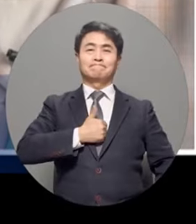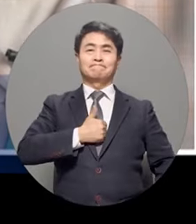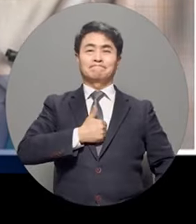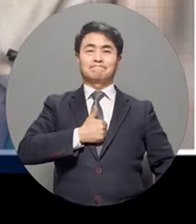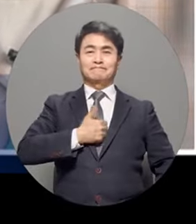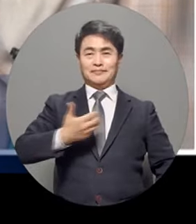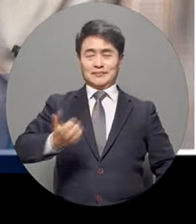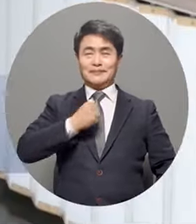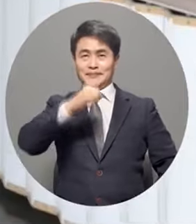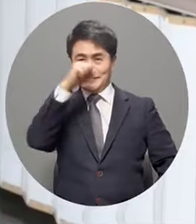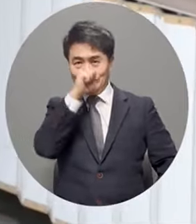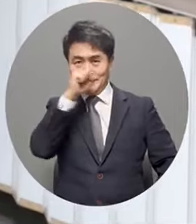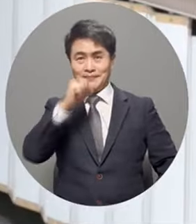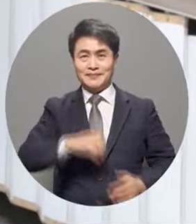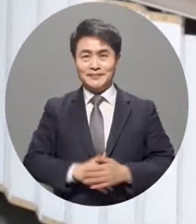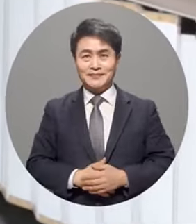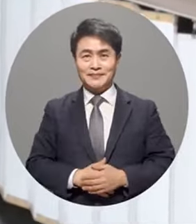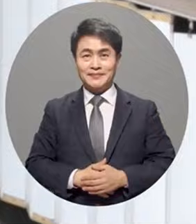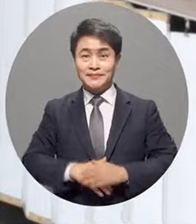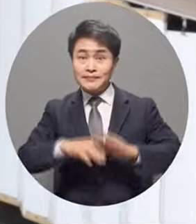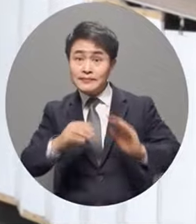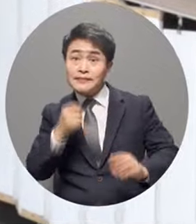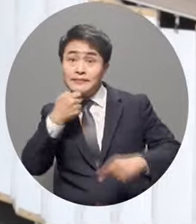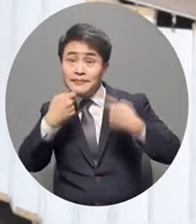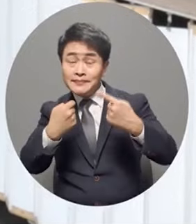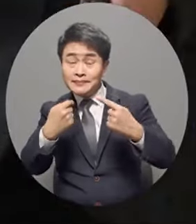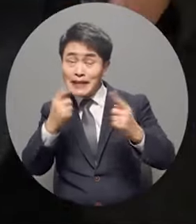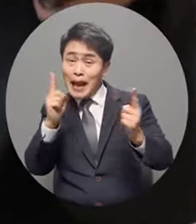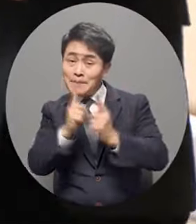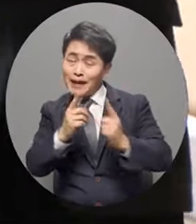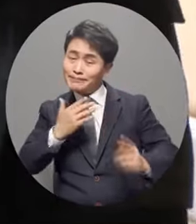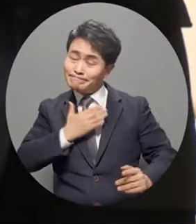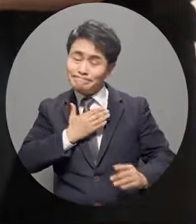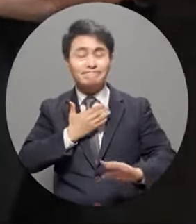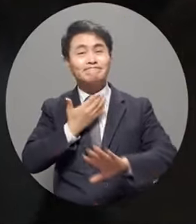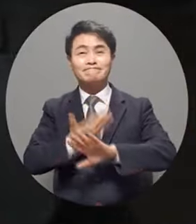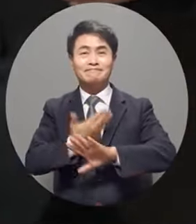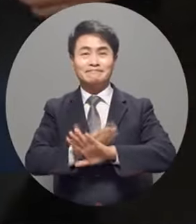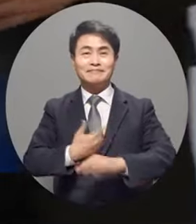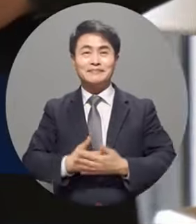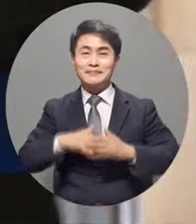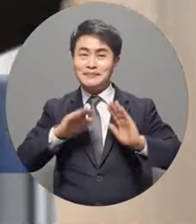것에 너무 자부심을 갖게 돼서 좋고요. (기자) 명절을 맞는 기분도 달라졌습니다.